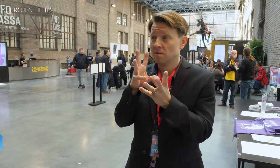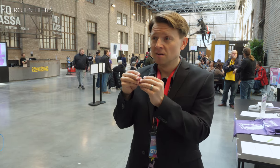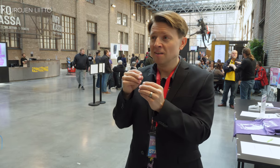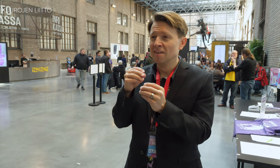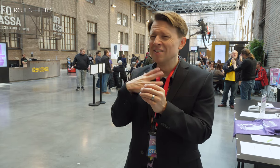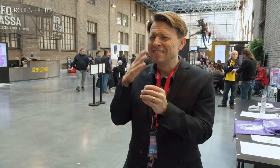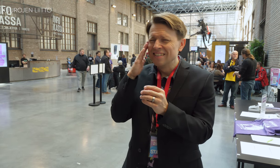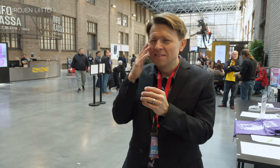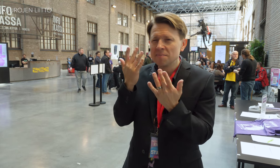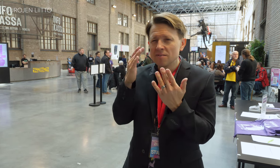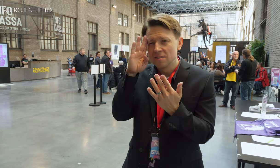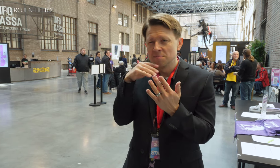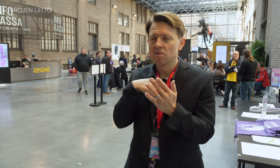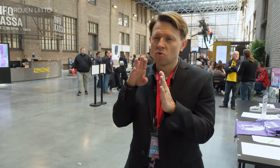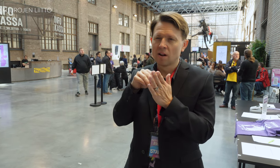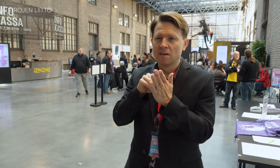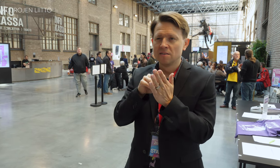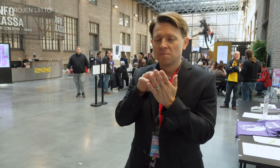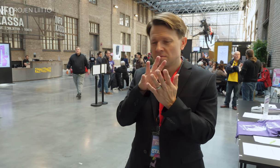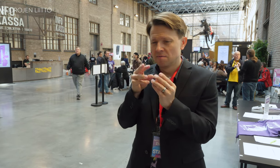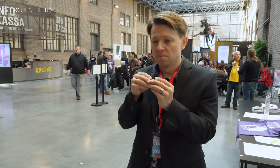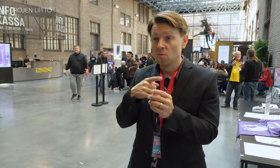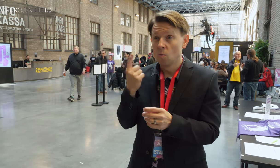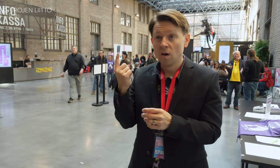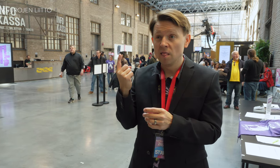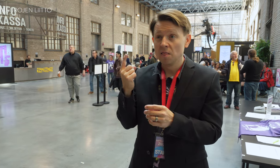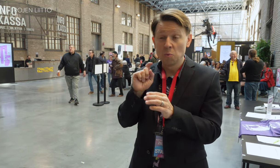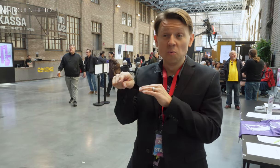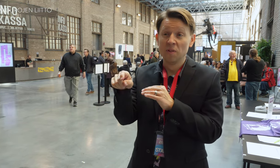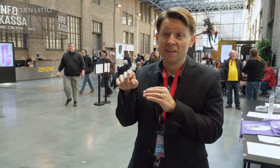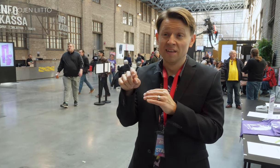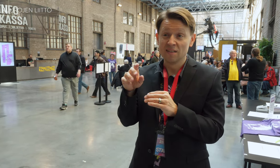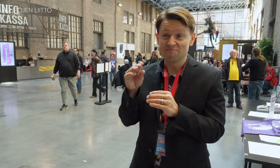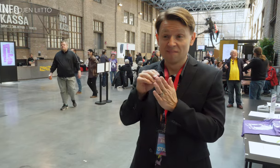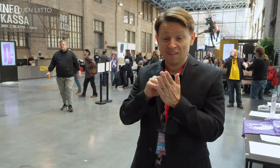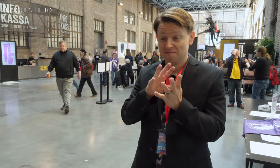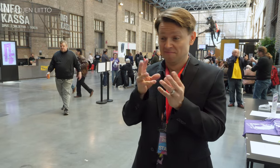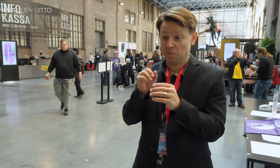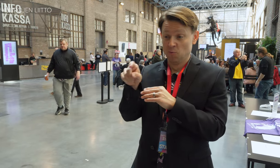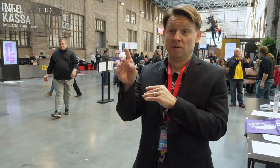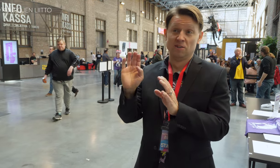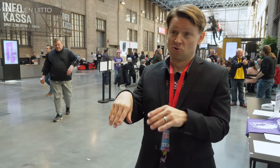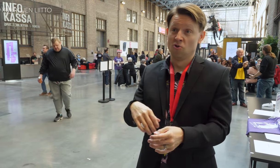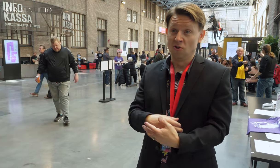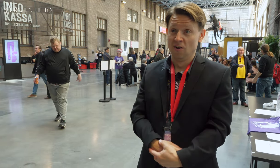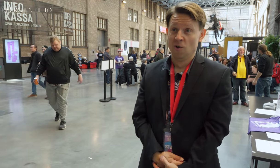Halusin tietää heti, paljonko täällä on ihmisiä. Laskelmien mukaan yli 1000.